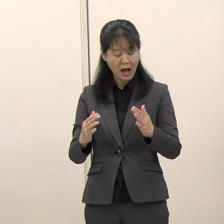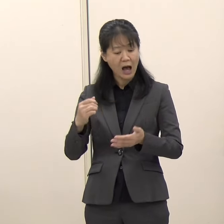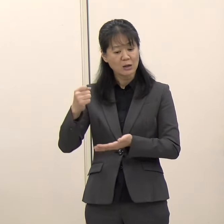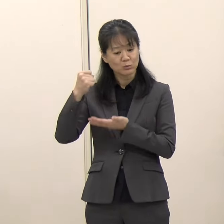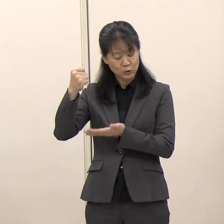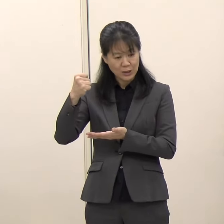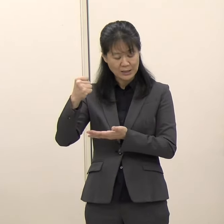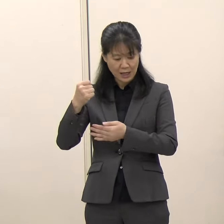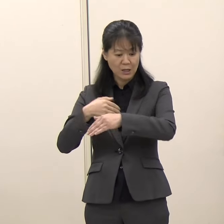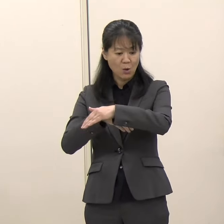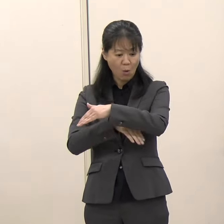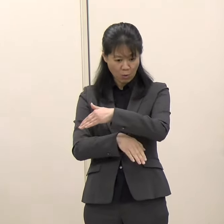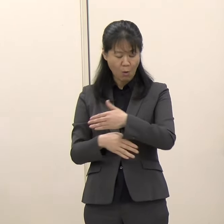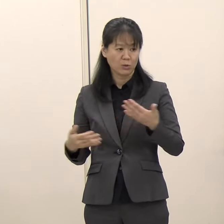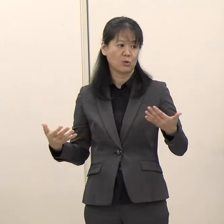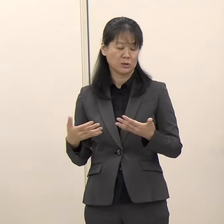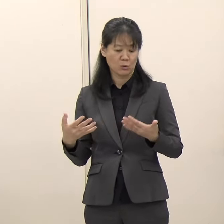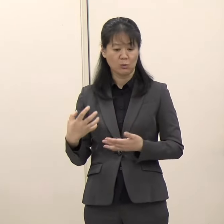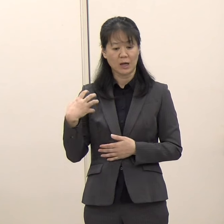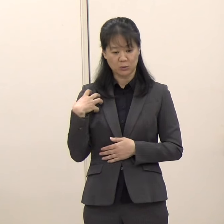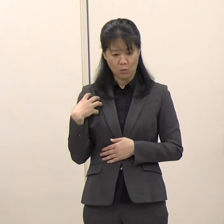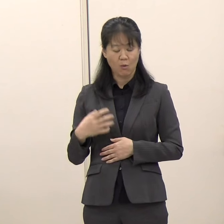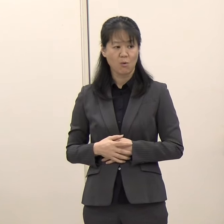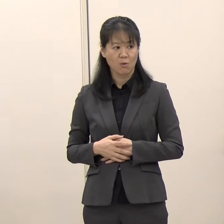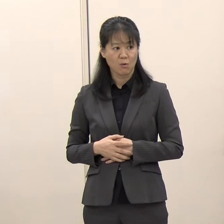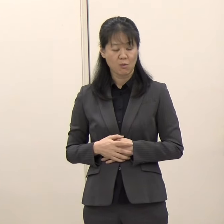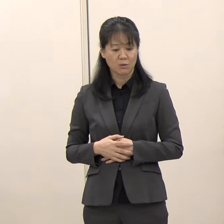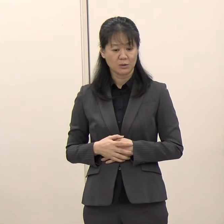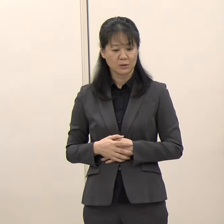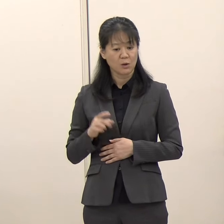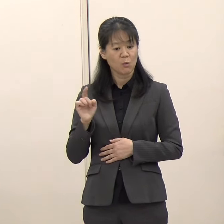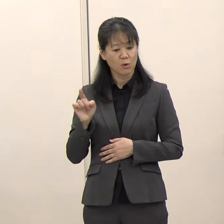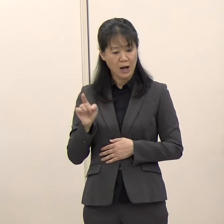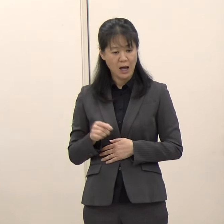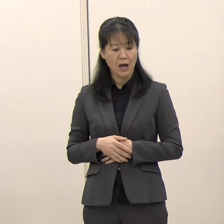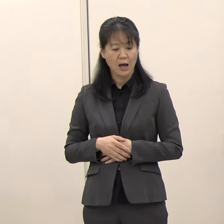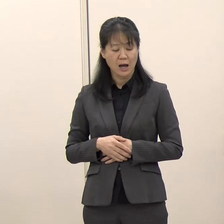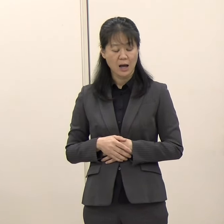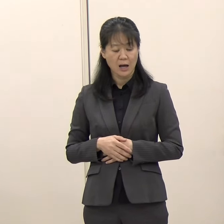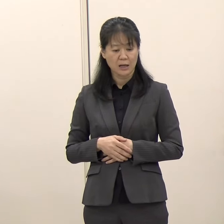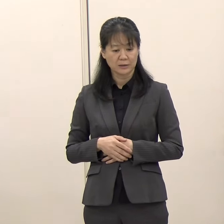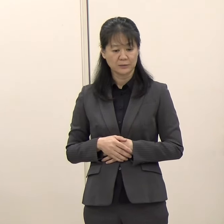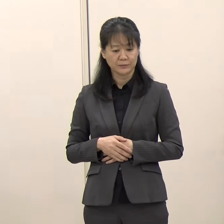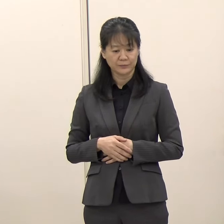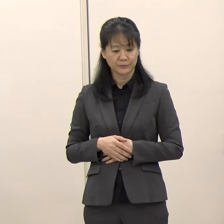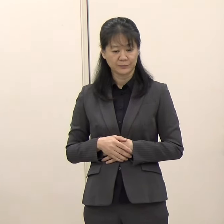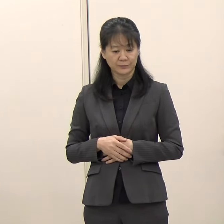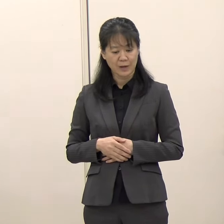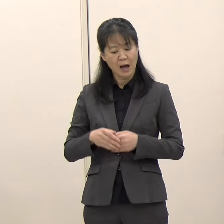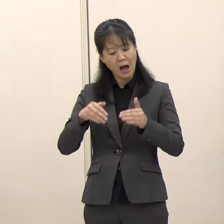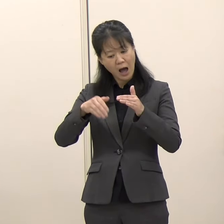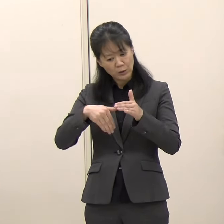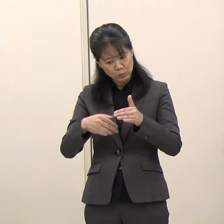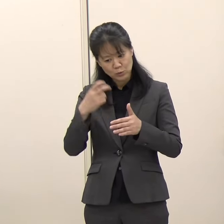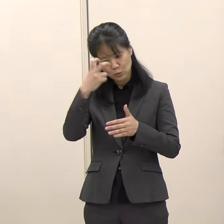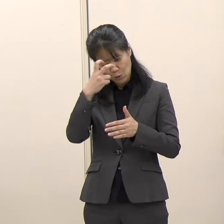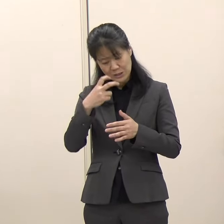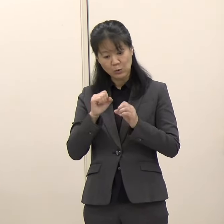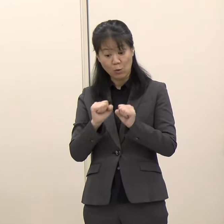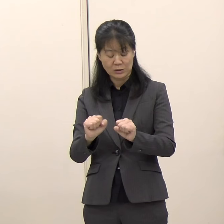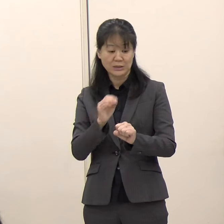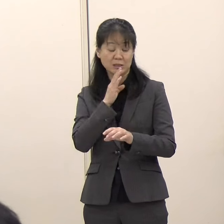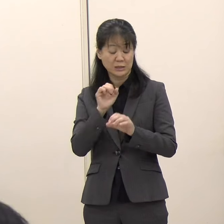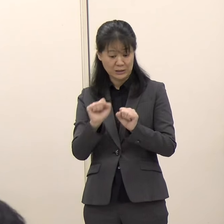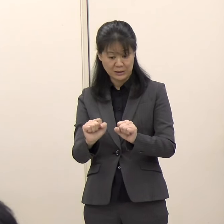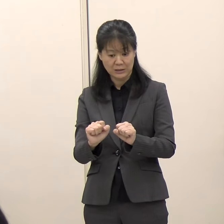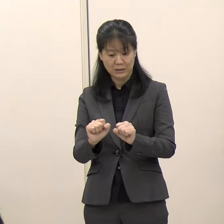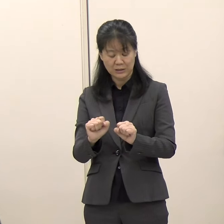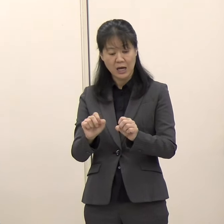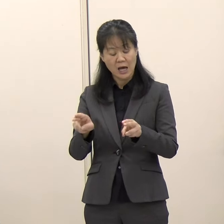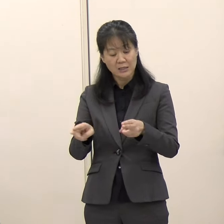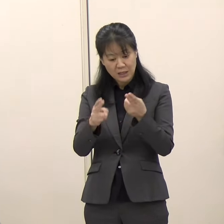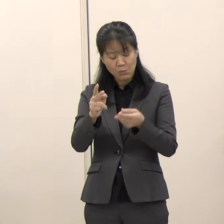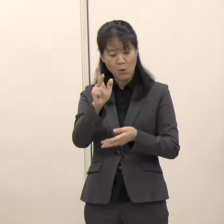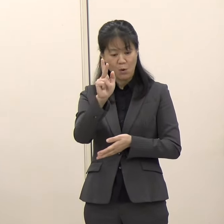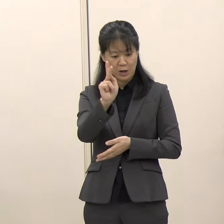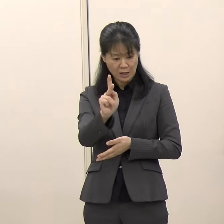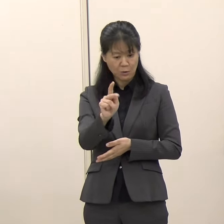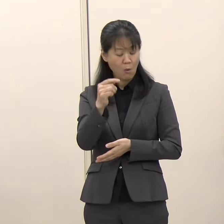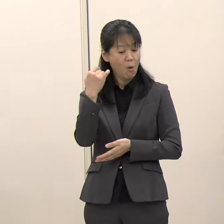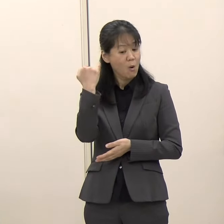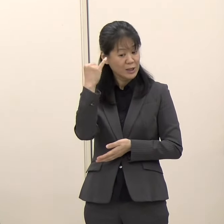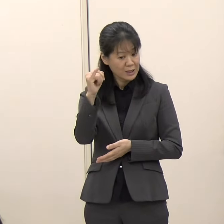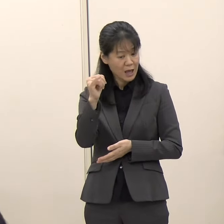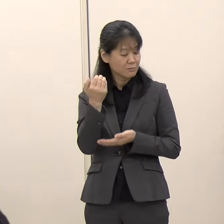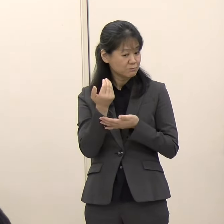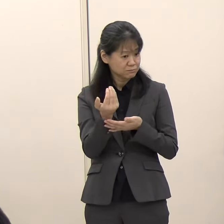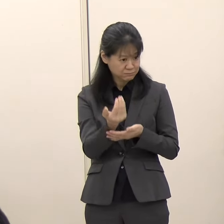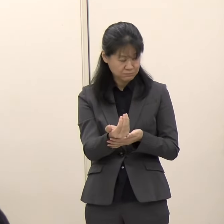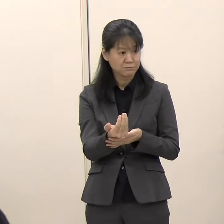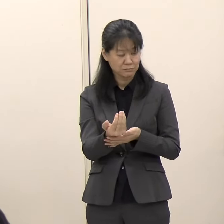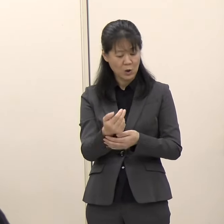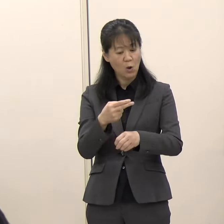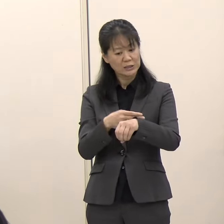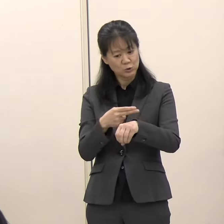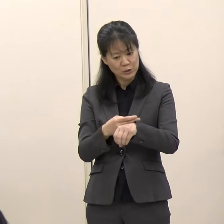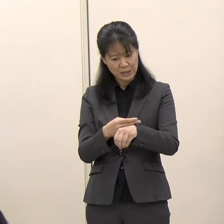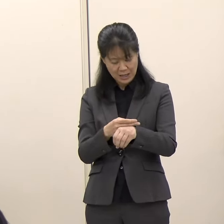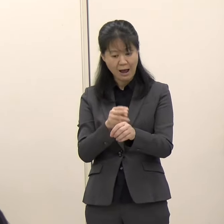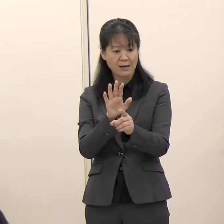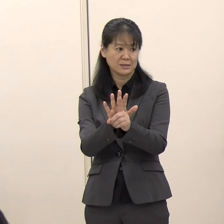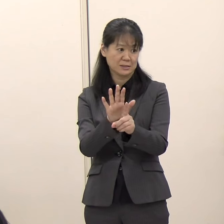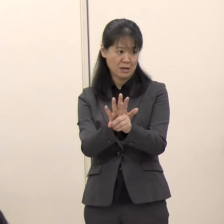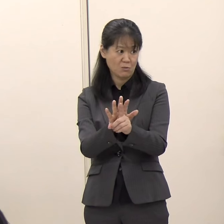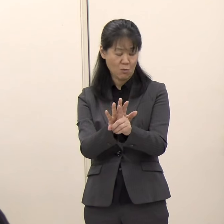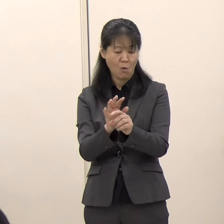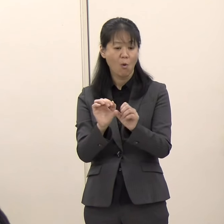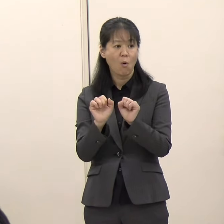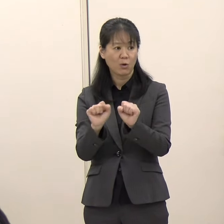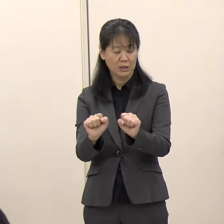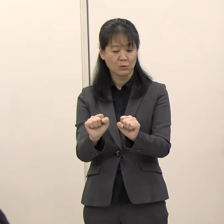このことから、これまでも教育委員会から市に対して、適切な発掘調査の実施、また専門家の意見聴取を要請するとともに技術的な支援を行っていると聞いています。